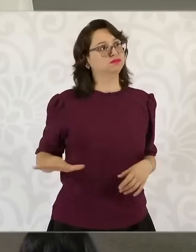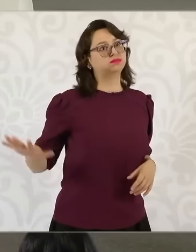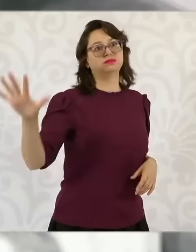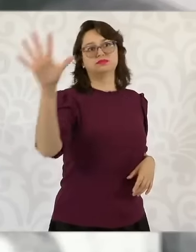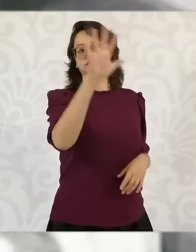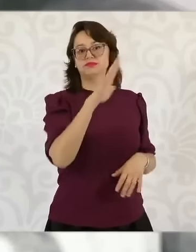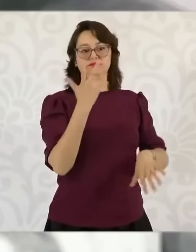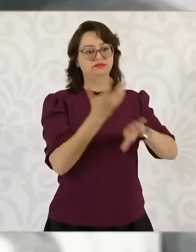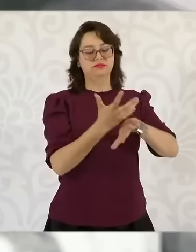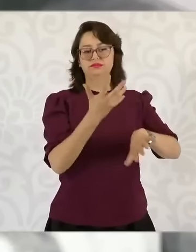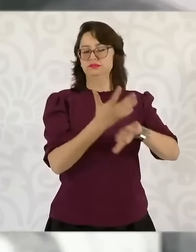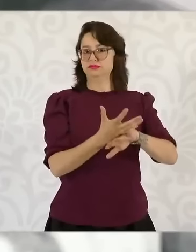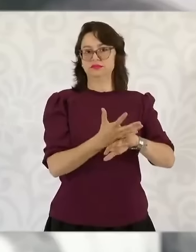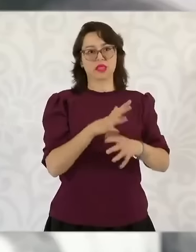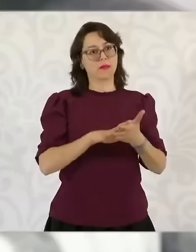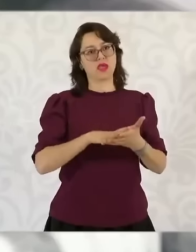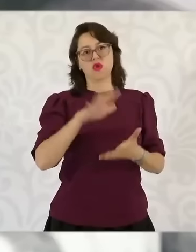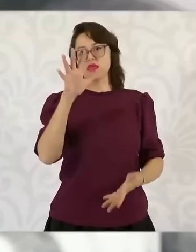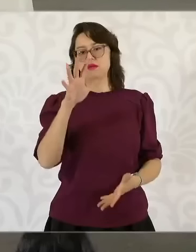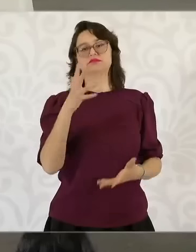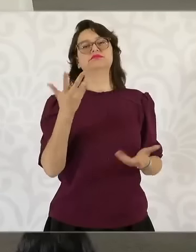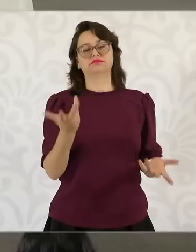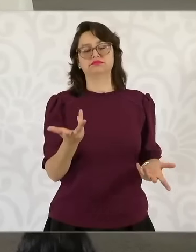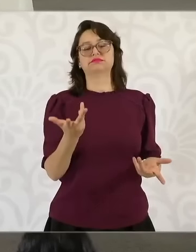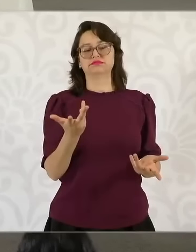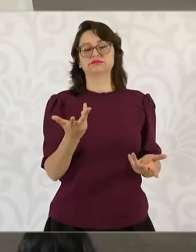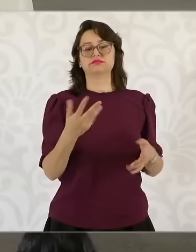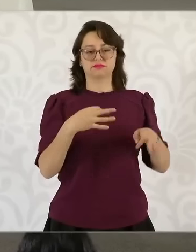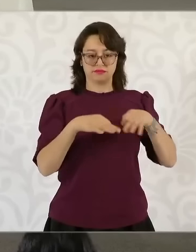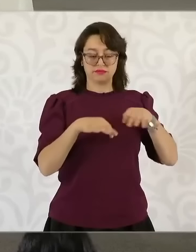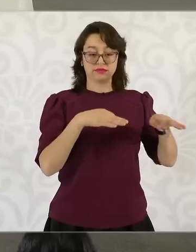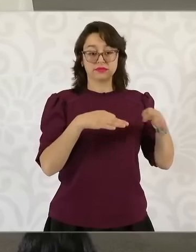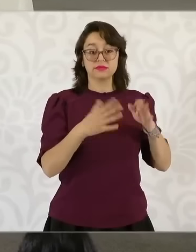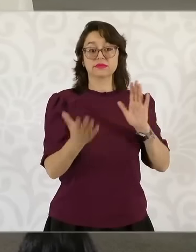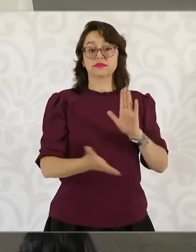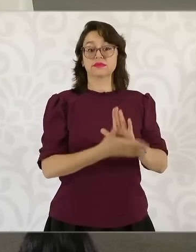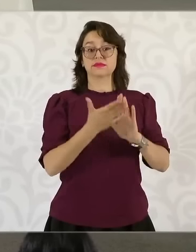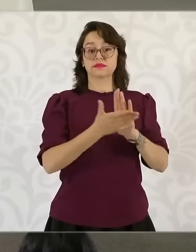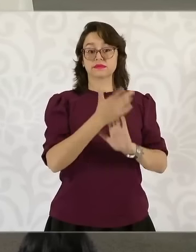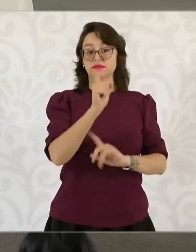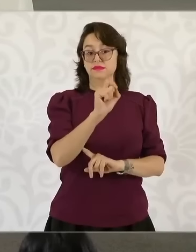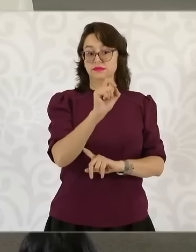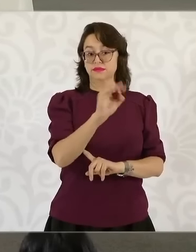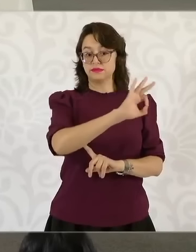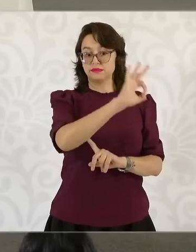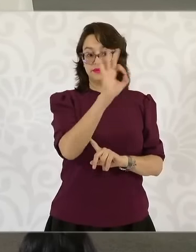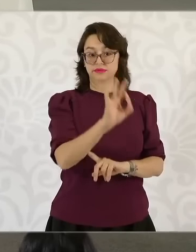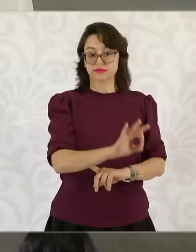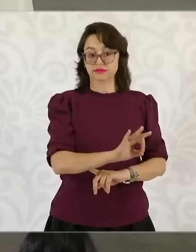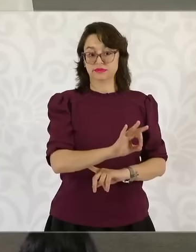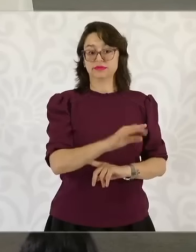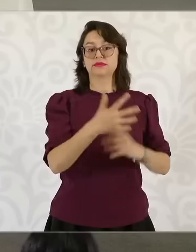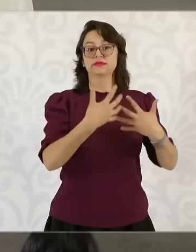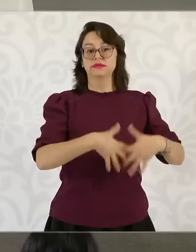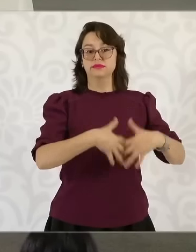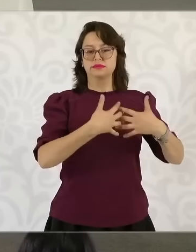áreas de estados unidos 20% de la mano de obra en la construcción 20% de la manufactura en y